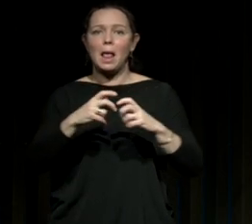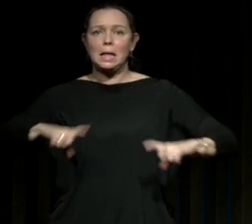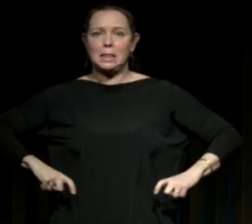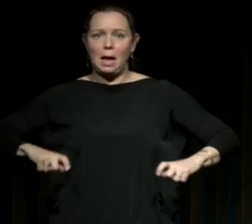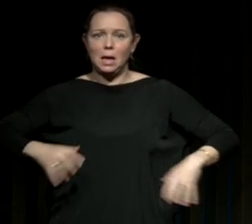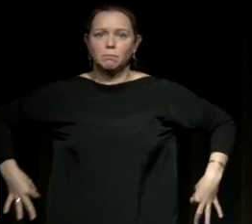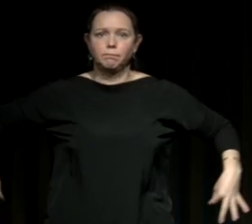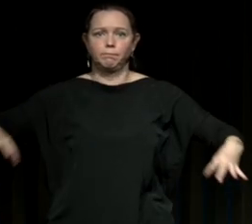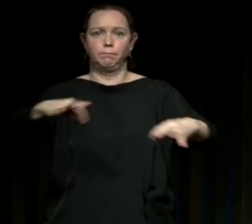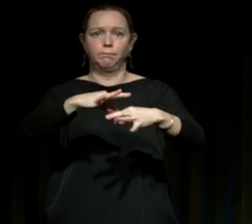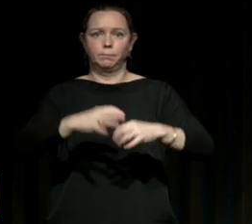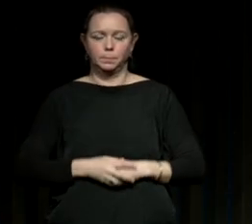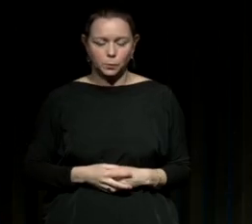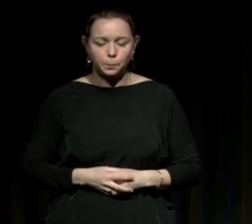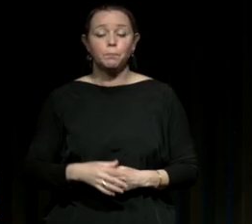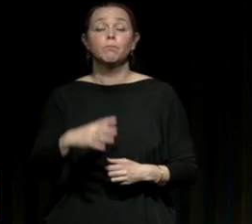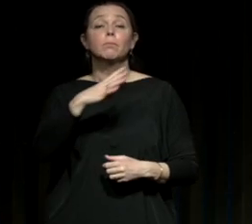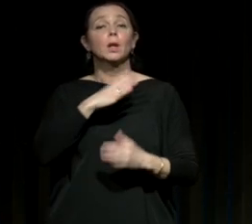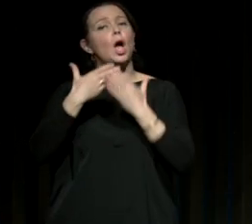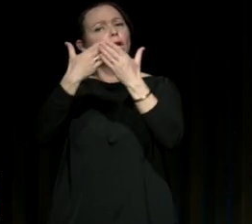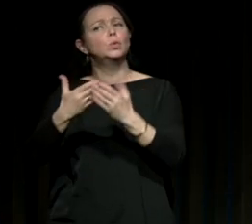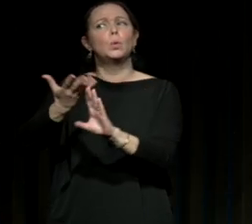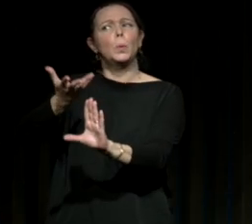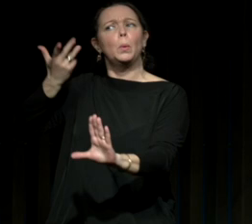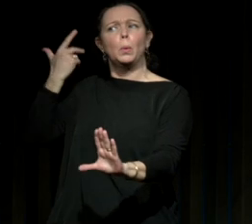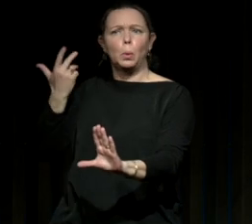il ya un grand nombre d'études ce sont des études anciennes mais elles sont sont des études robustes